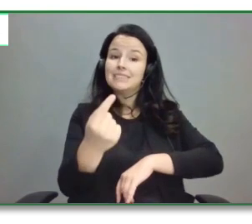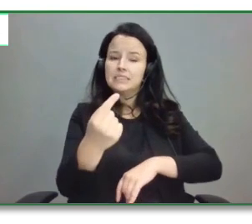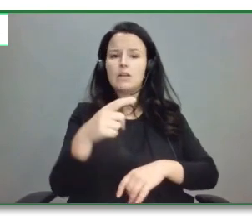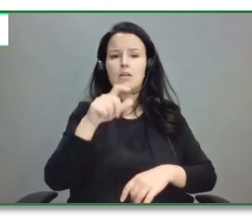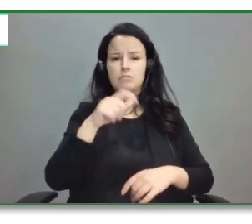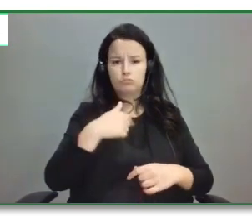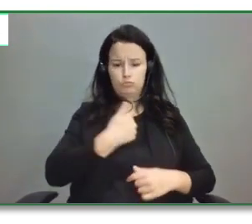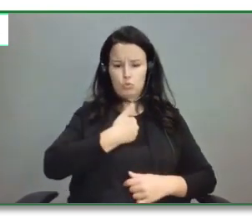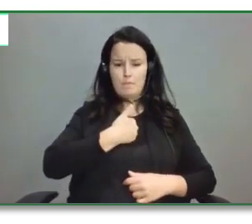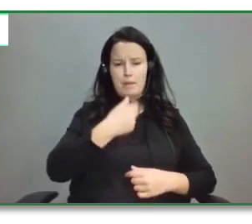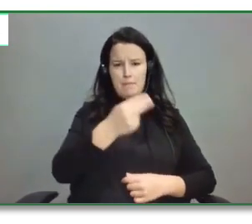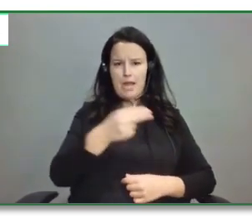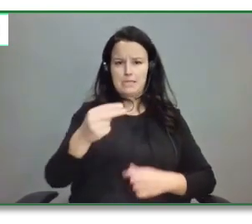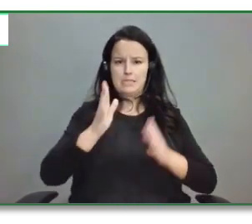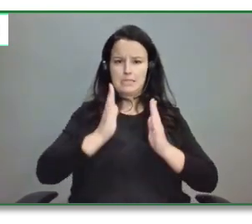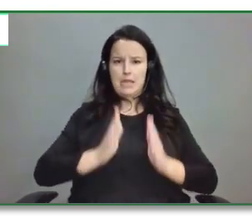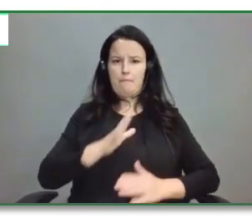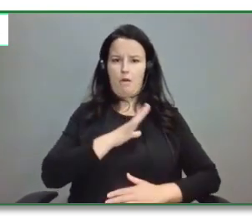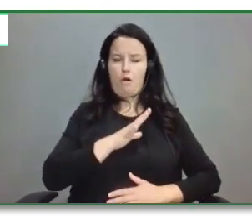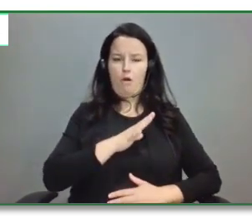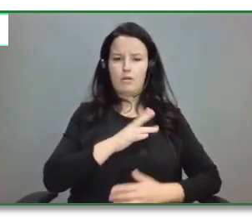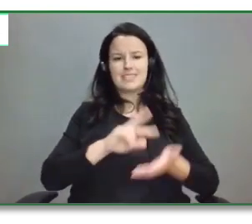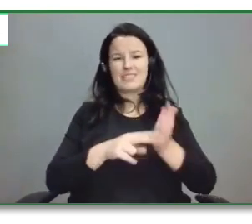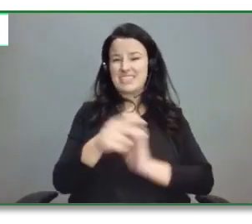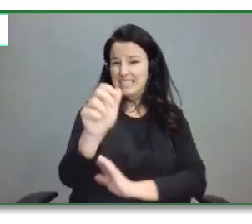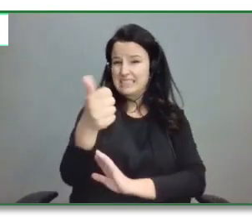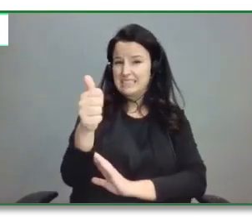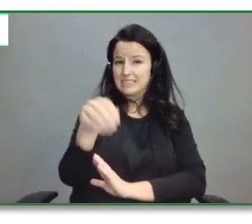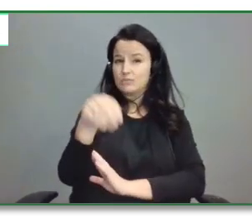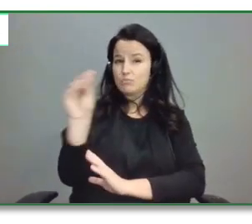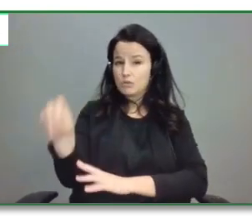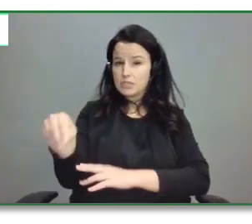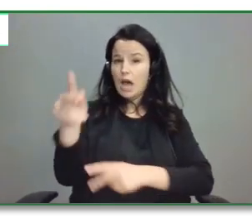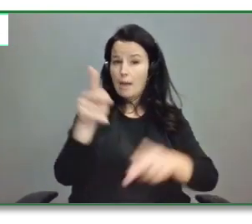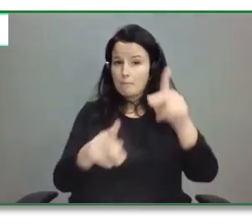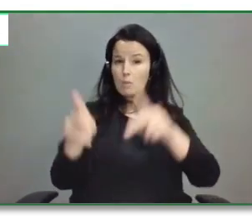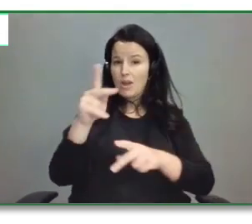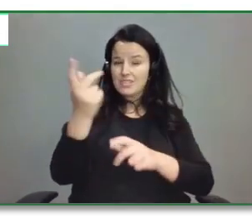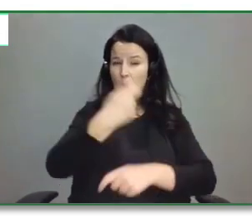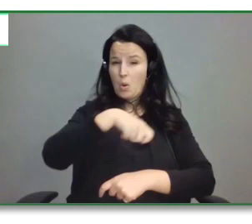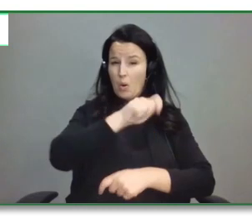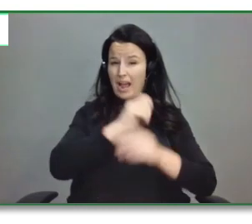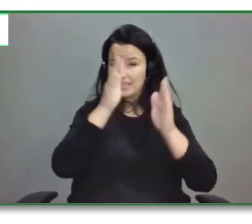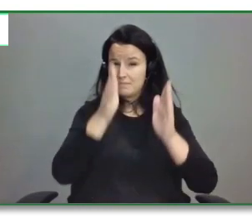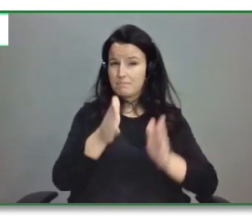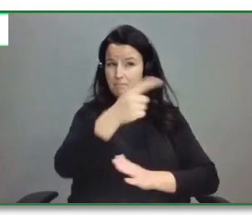soit environ 10% de la population espagnole totale